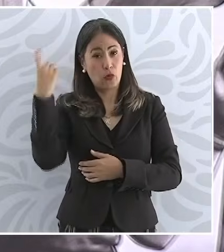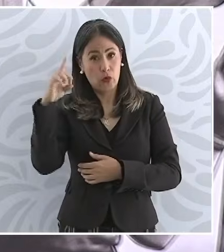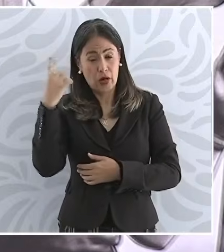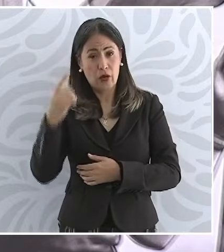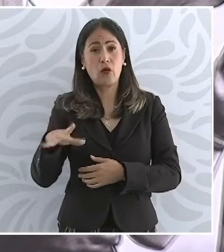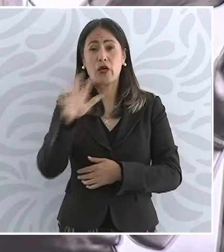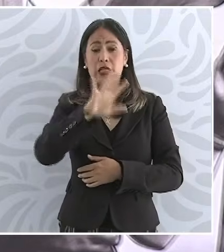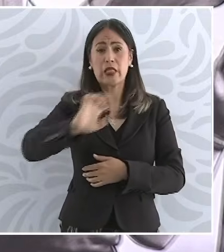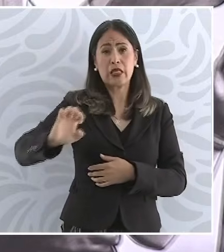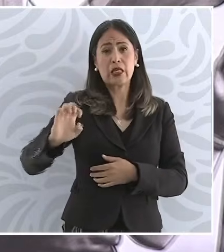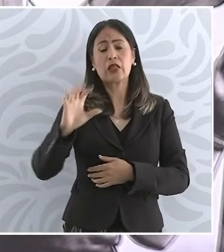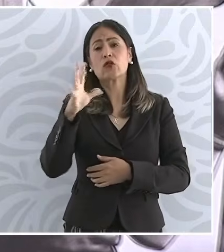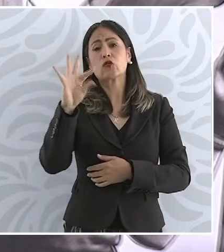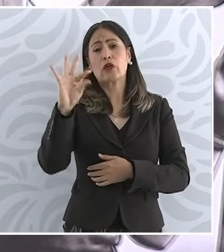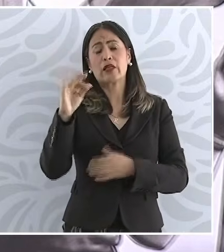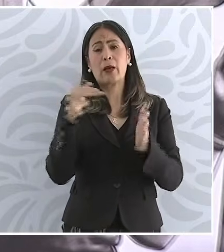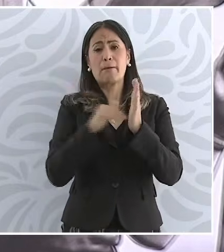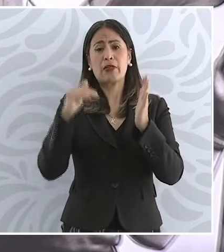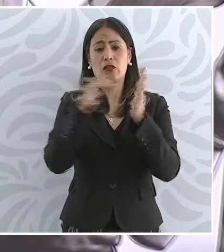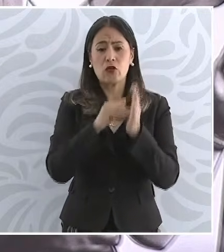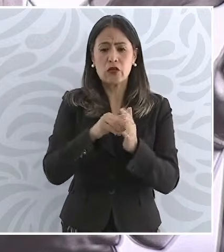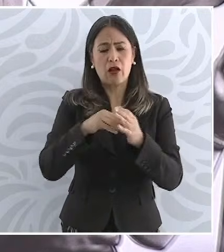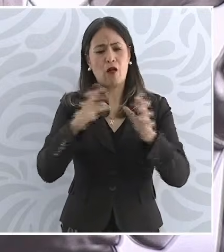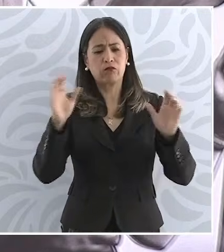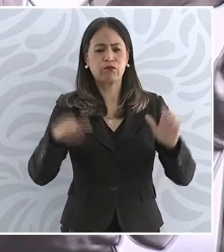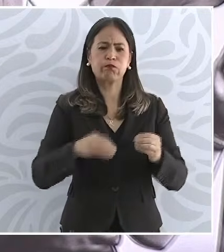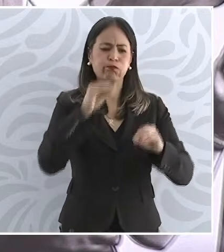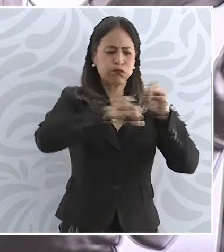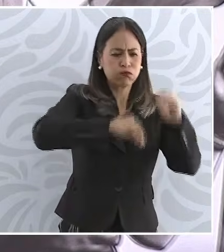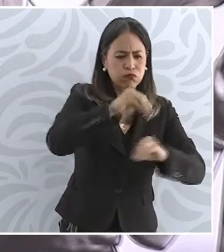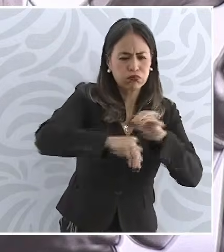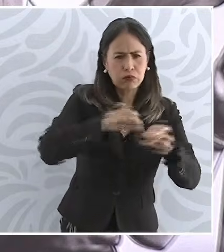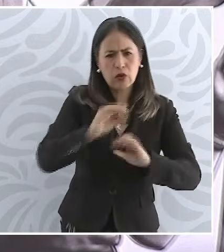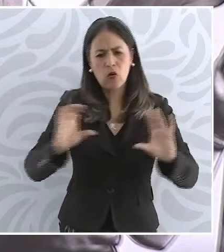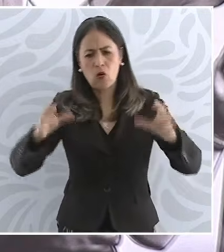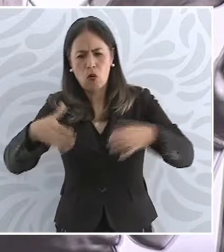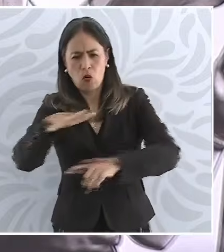pesos apoyamos el Desarrollo comunitario y la sostenibilidad ambiental en las regiones donde